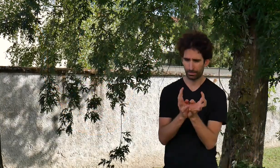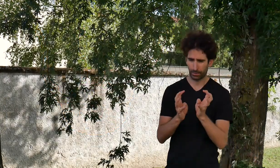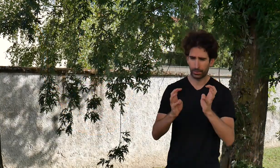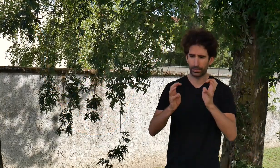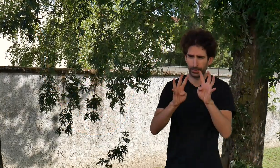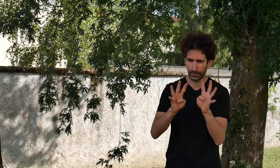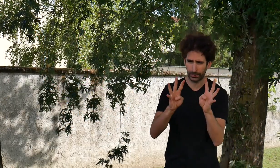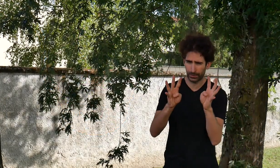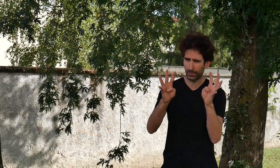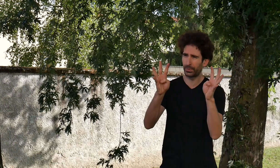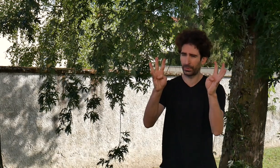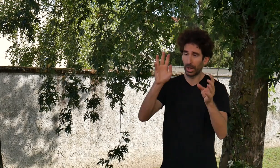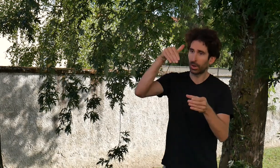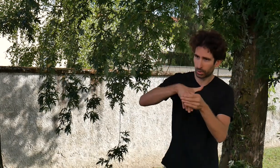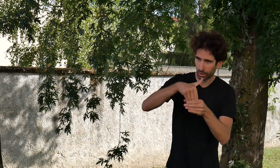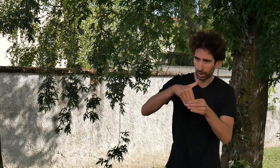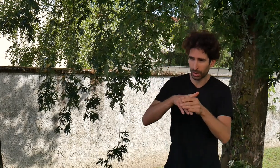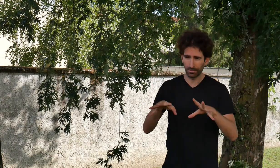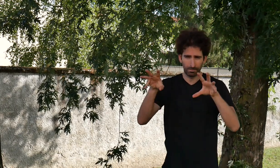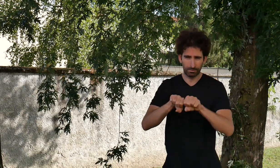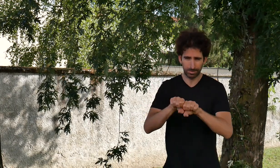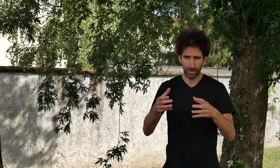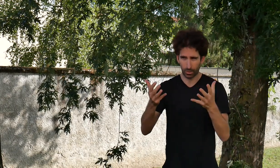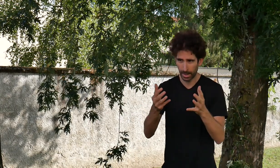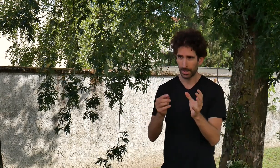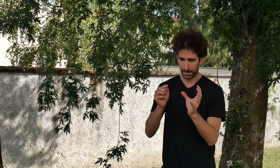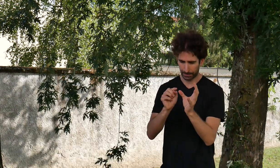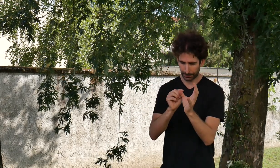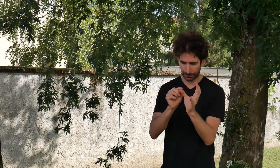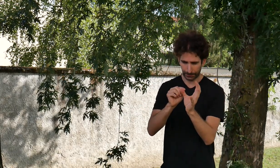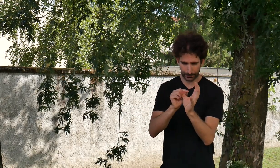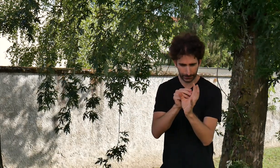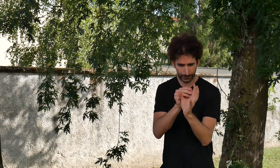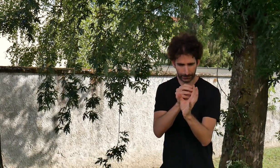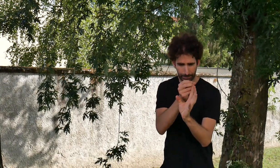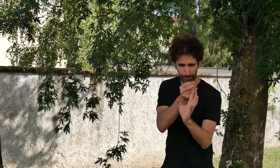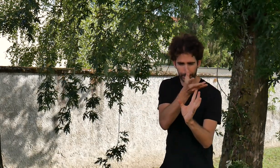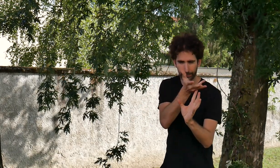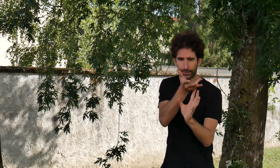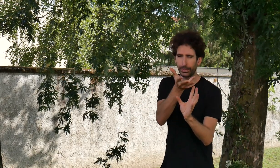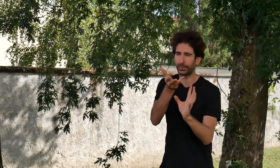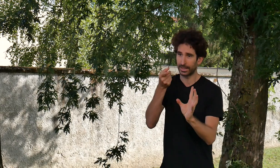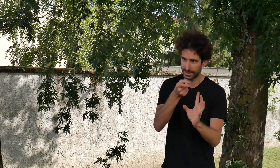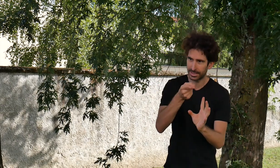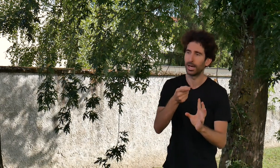Ces cellules fabriquent la mélanine qui donne